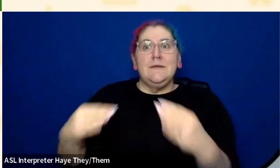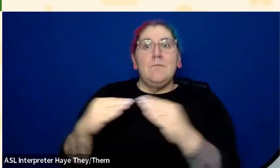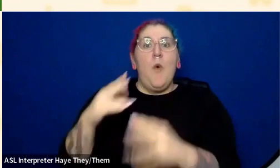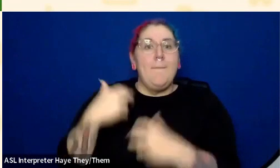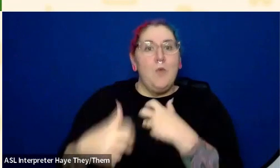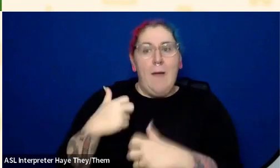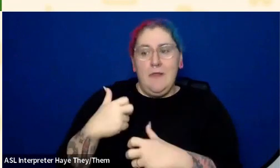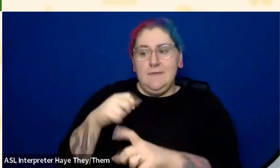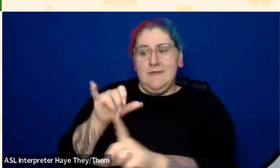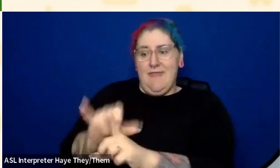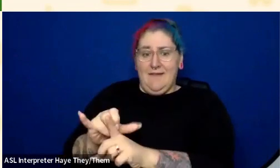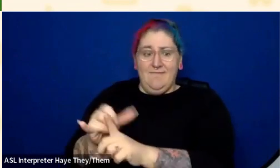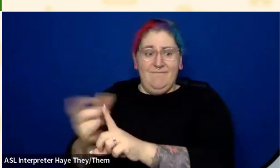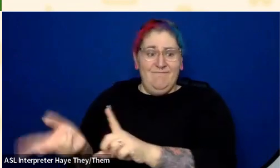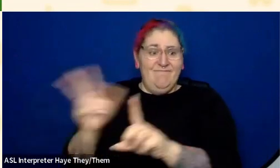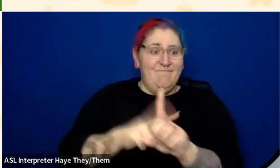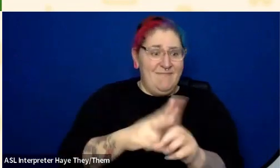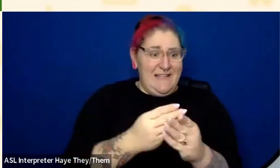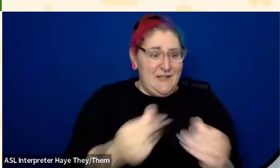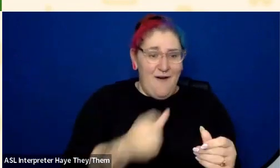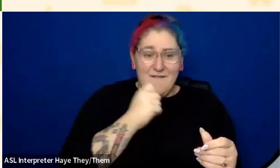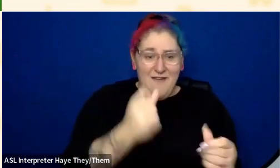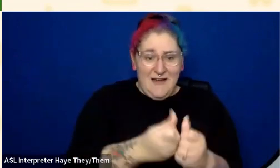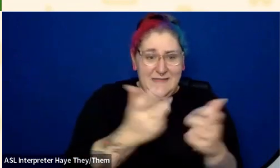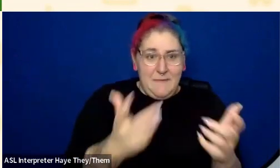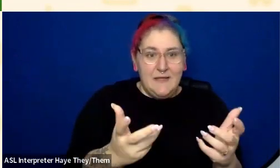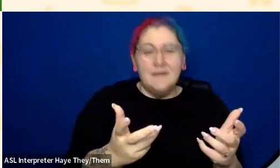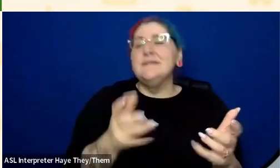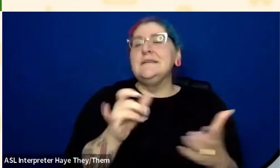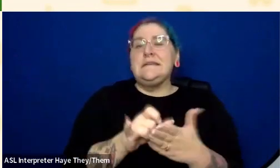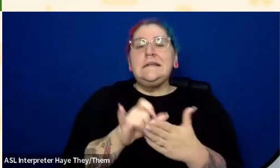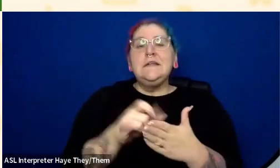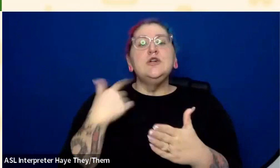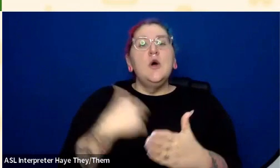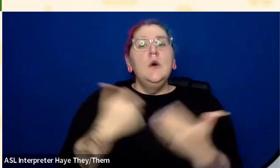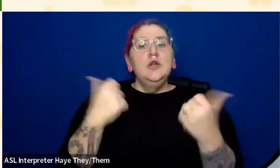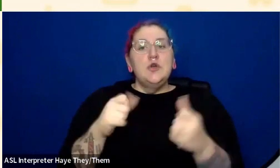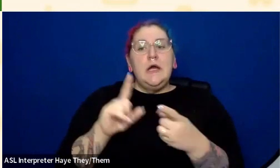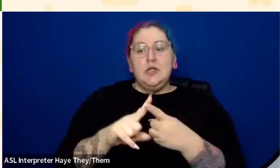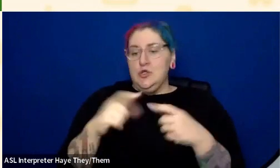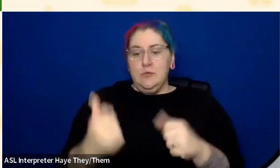que se aplica directamente a nuestro sitio web y garantiza que funcione para nuestro sitio. No ofrecemos 100 opciones diferentes